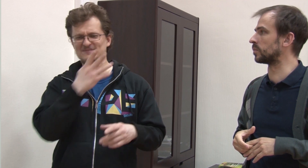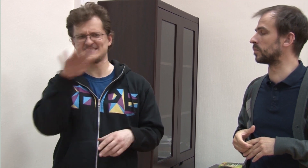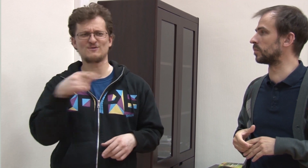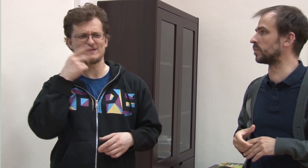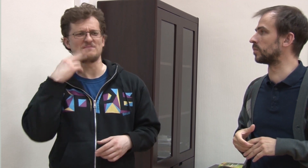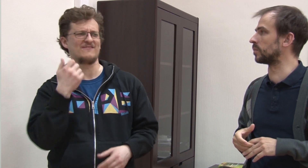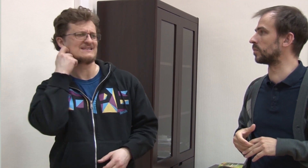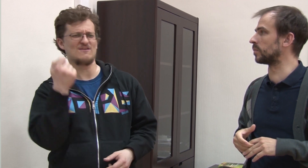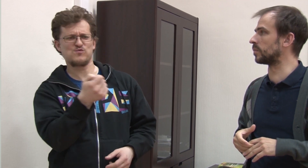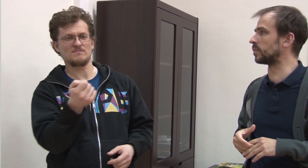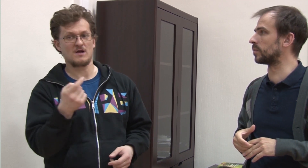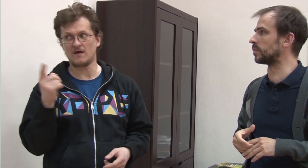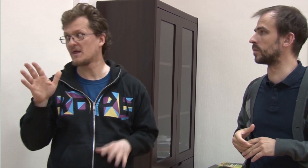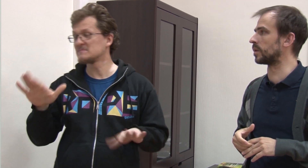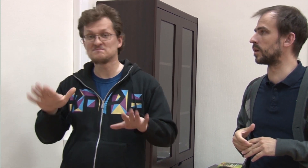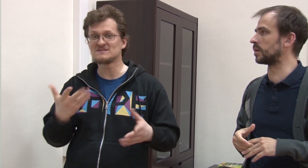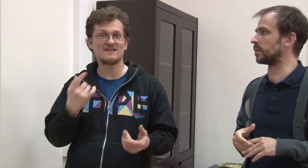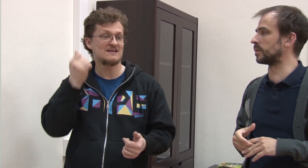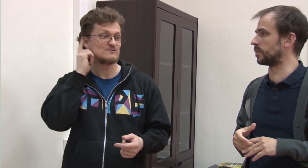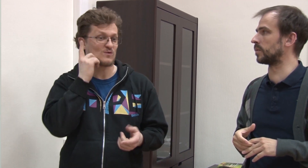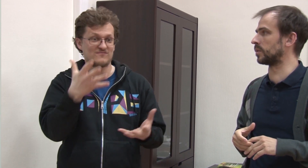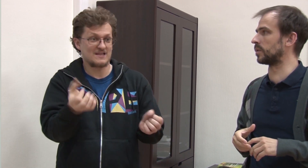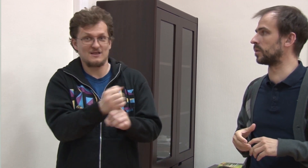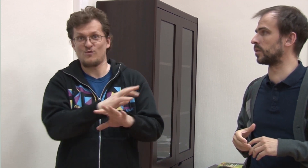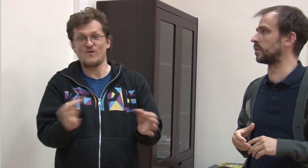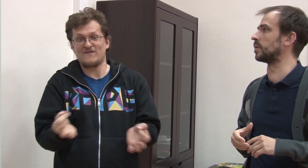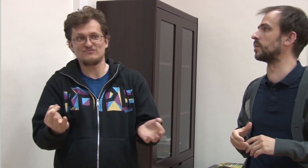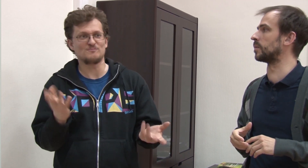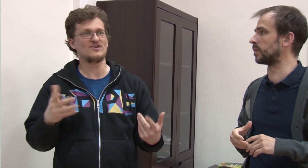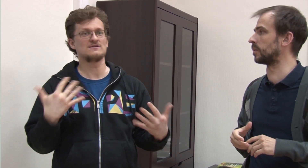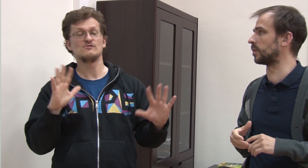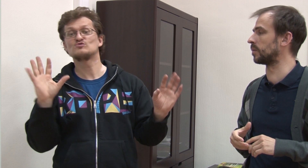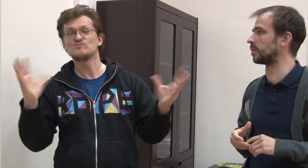Все глухие привыкли телефонами пользоваться, а на Сахалине есть места, где сотовая связь не ловится вообще.